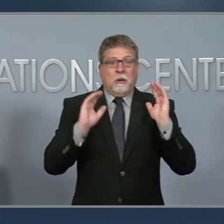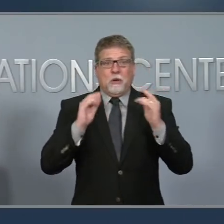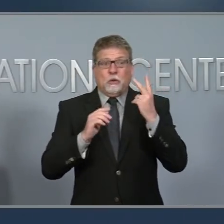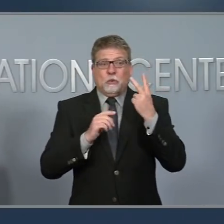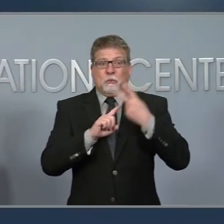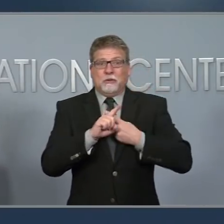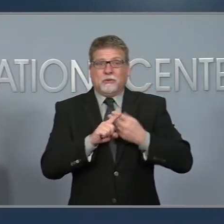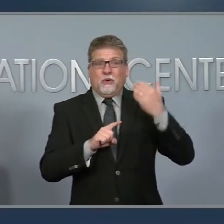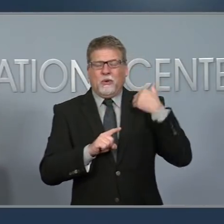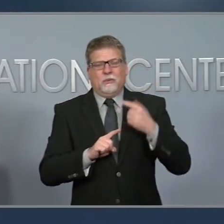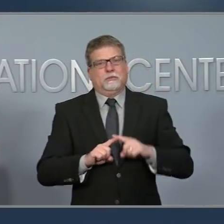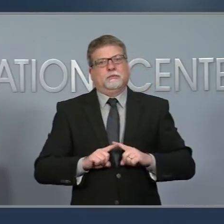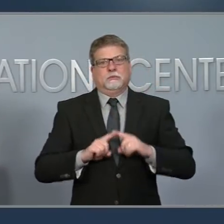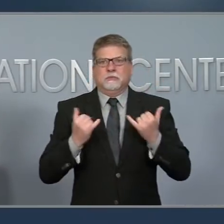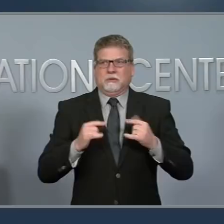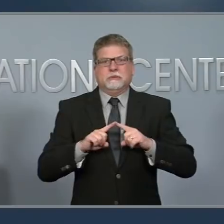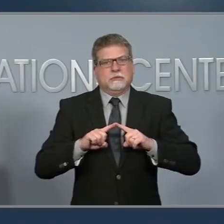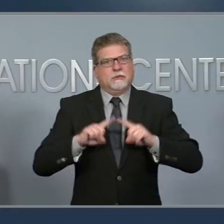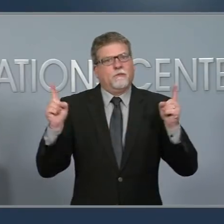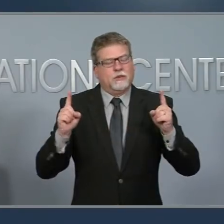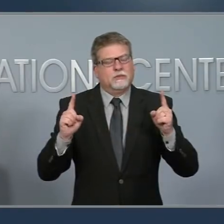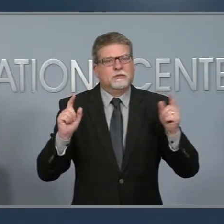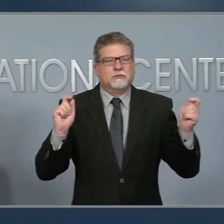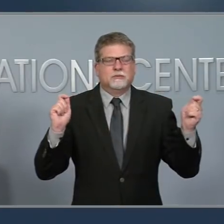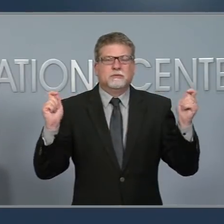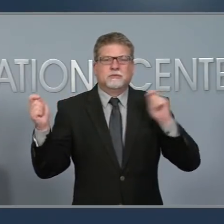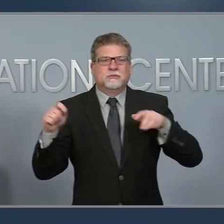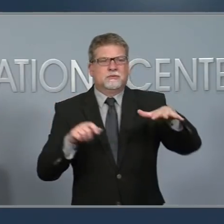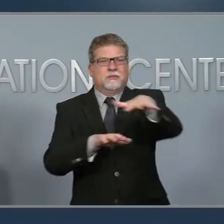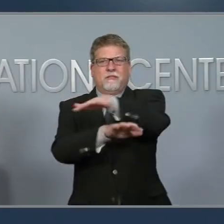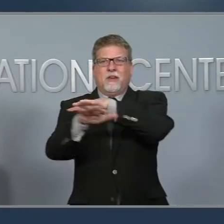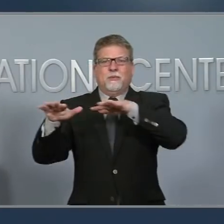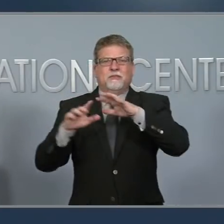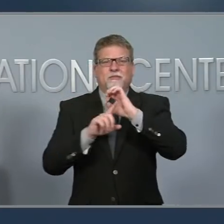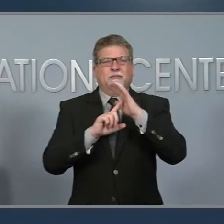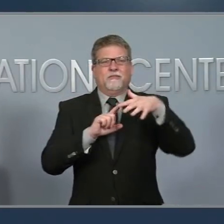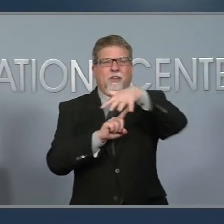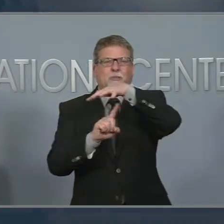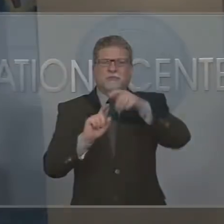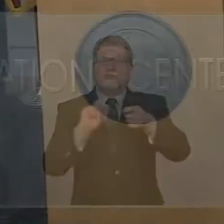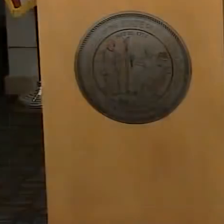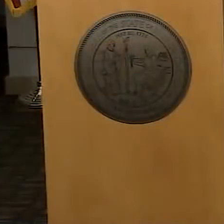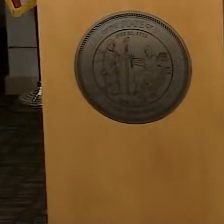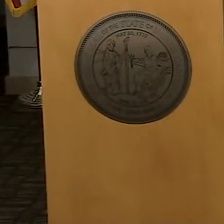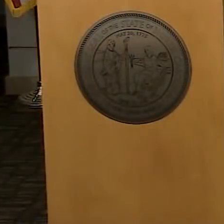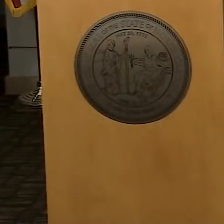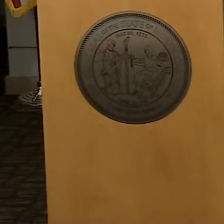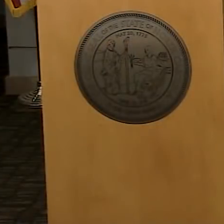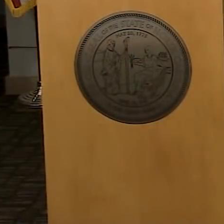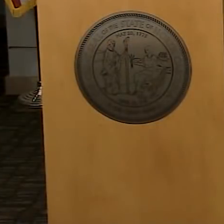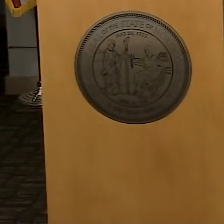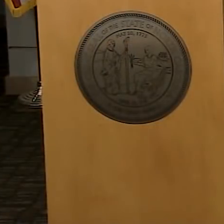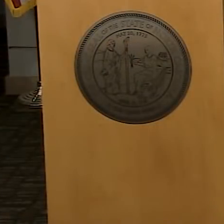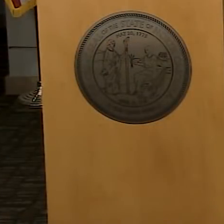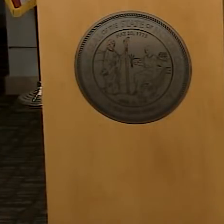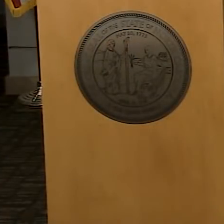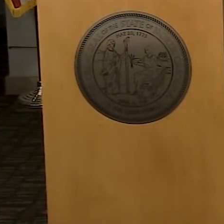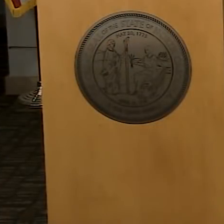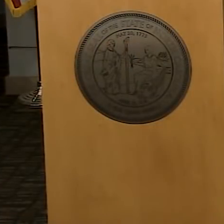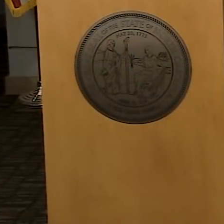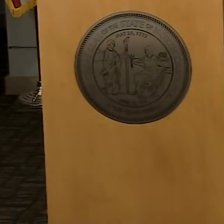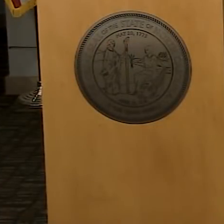covid diecinueve se ve distinto